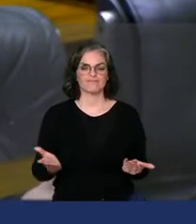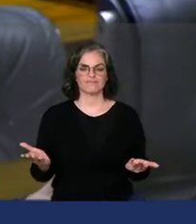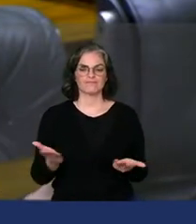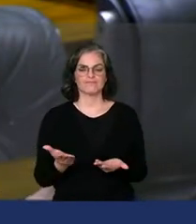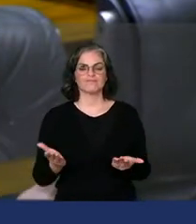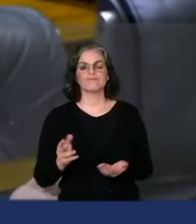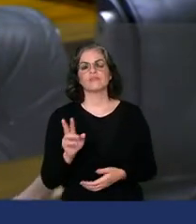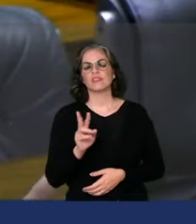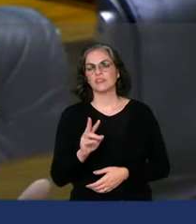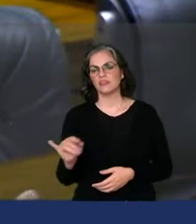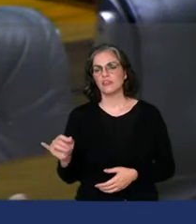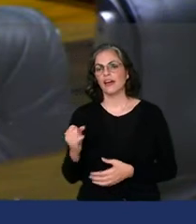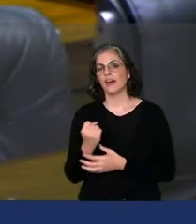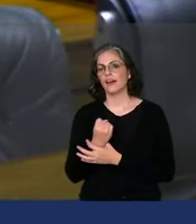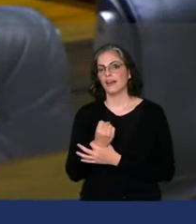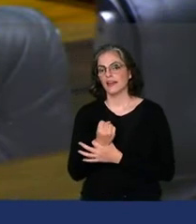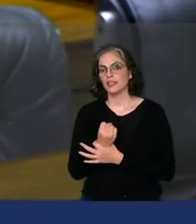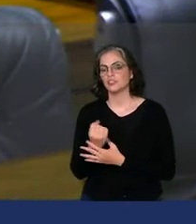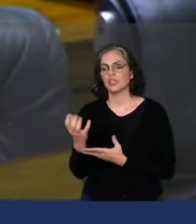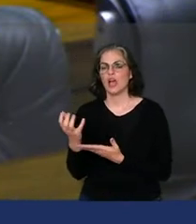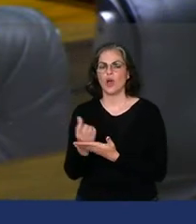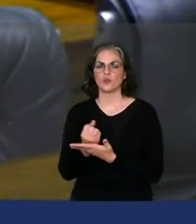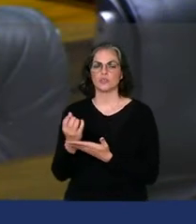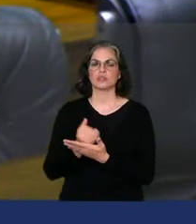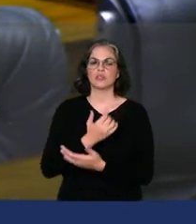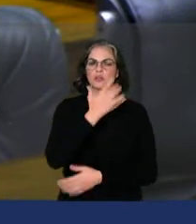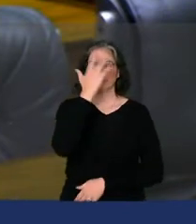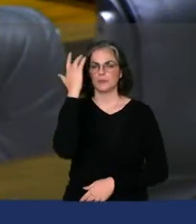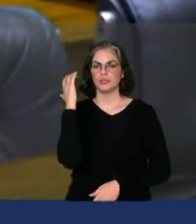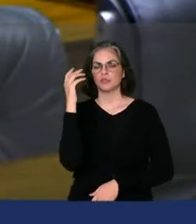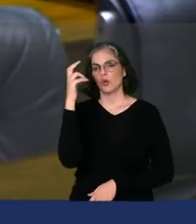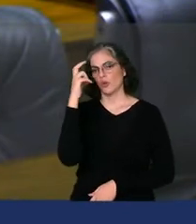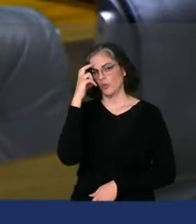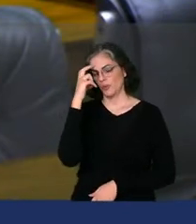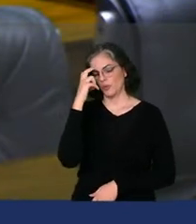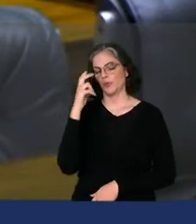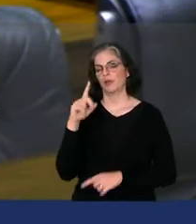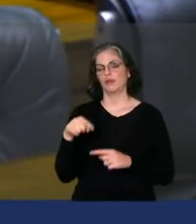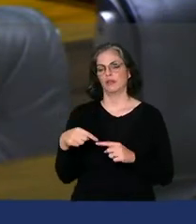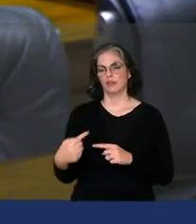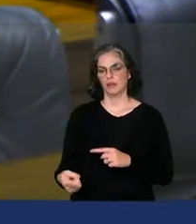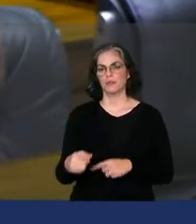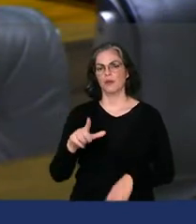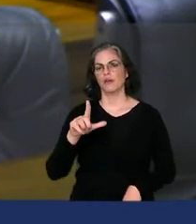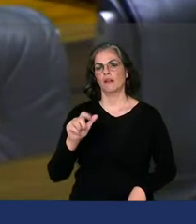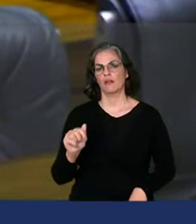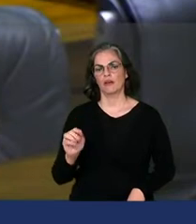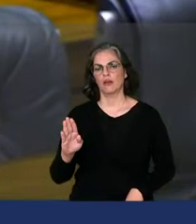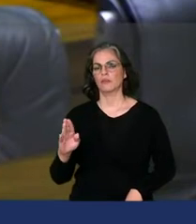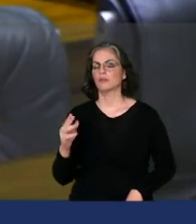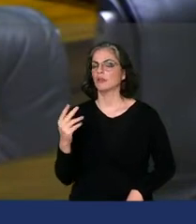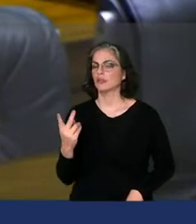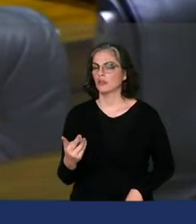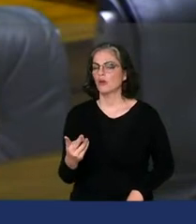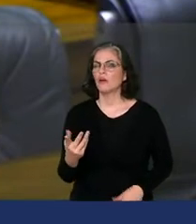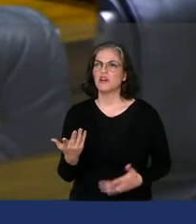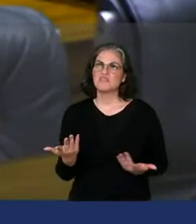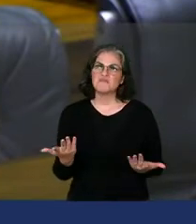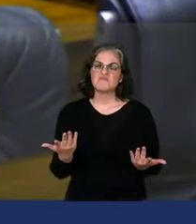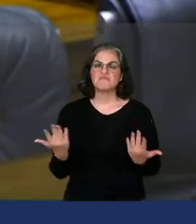GUSTAVO, NÓS GARANTIREMOS ESTE AUXÍLIO EMERGENCIAL AOS FAZEDORES DE CULTURA E LOGO EM SEGUIR A LEI ALDIR BLANC 2 É UMA ESPÉCIE, DEPUTADO